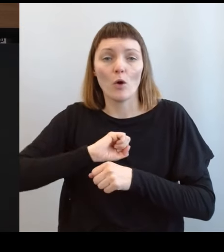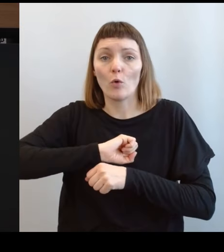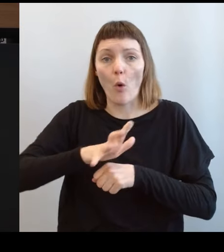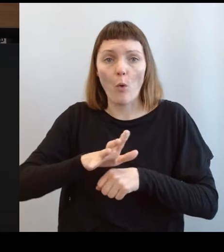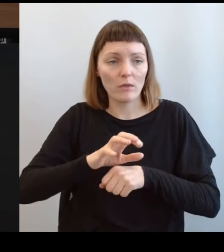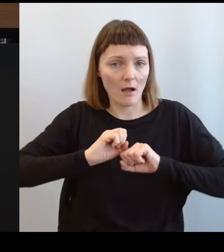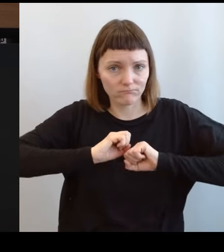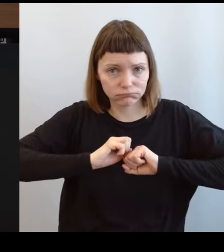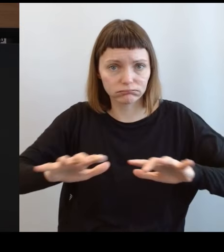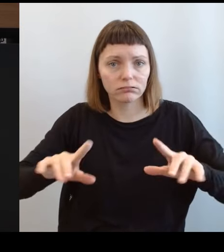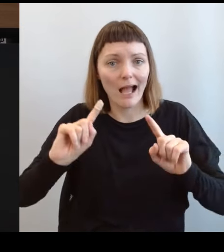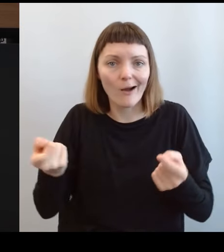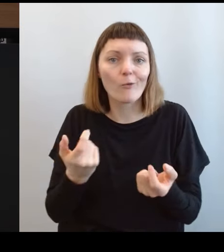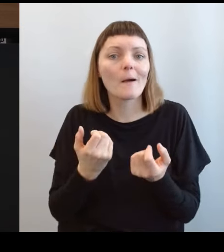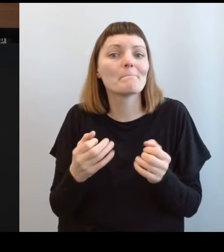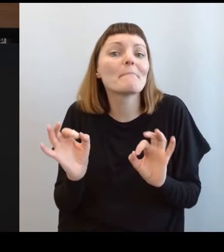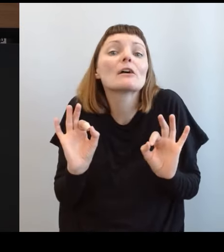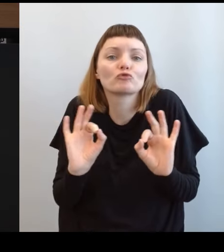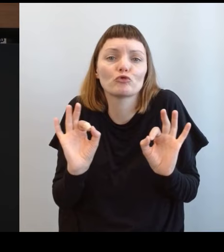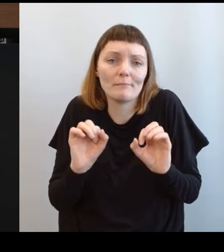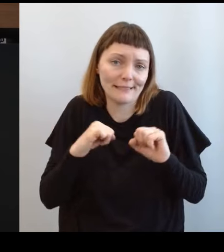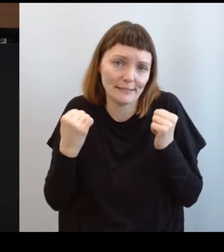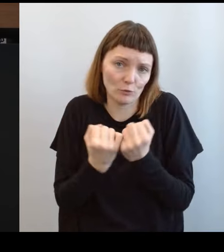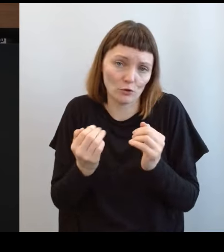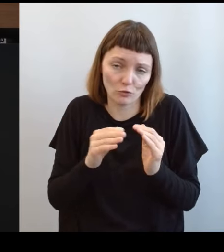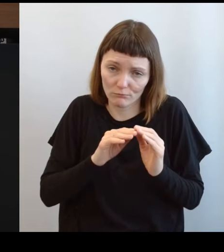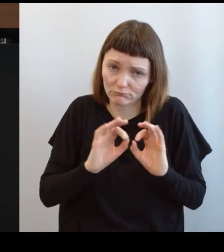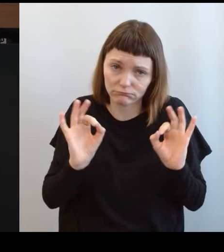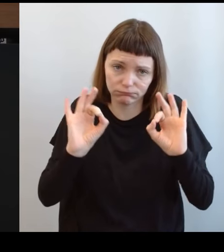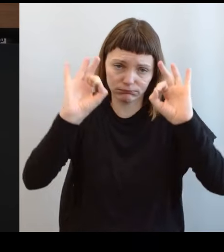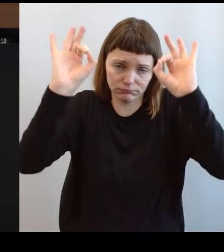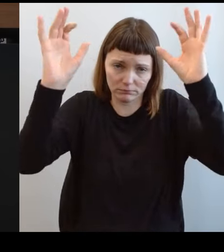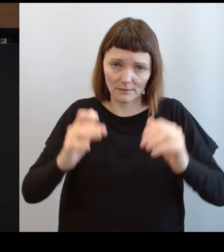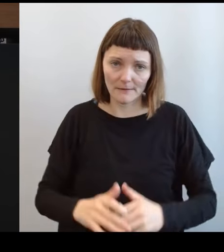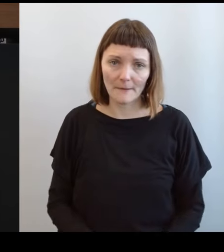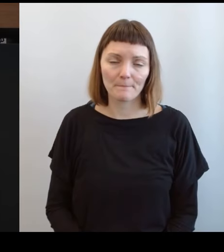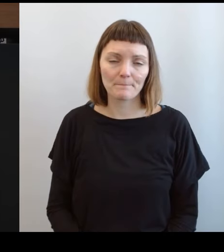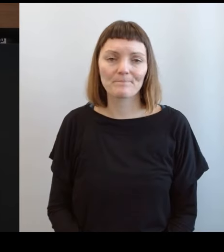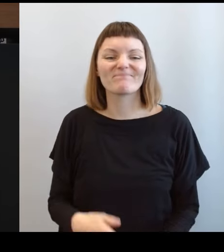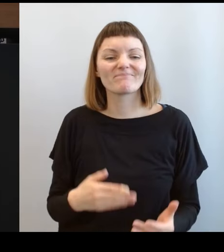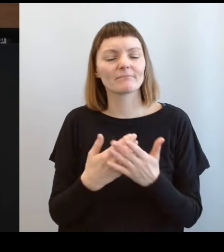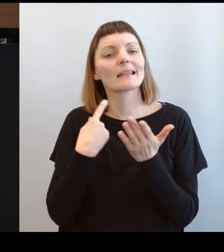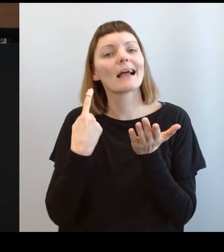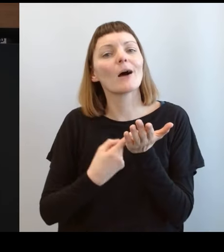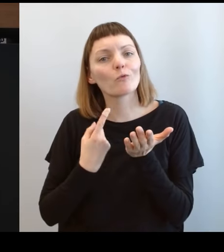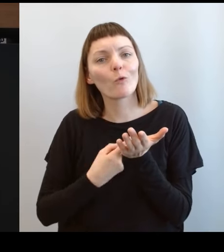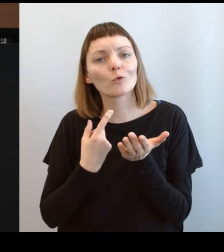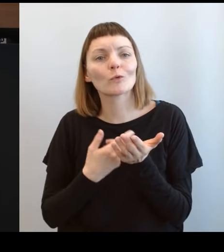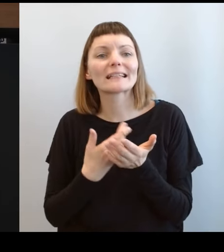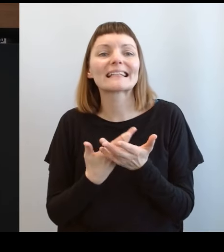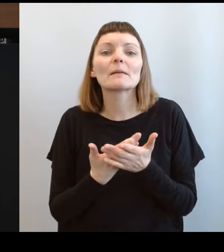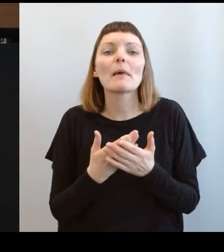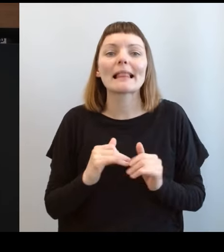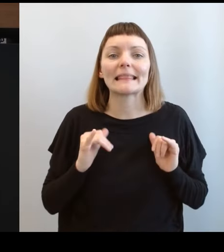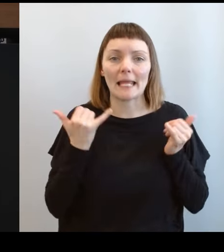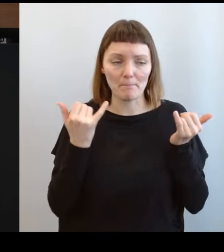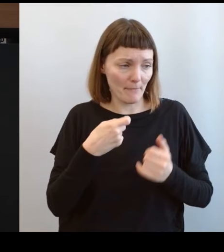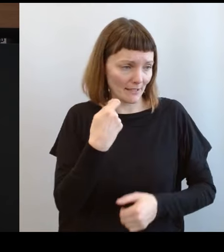Diese Herausforderungen wissen wir, haben zu erhöhten Lebenserhaltungskosten und zusätzlichen Belastungen zu Energie